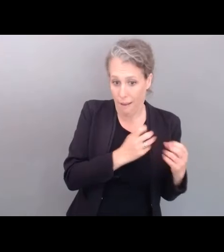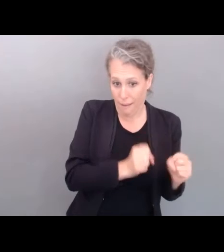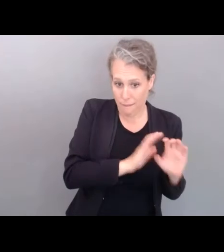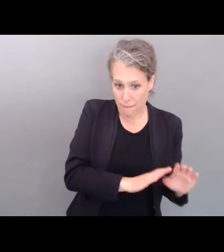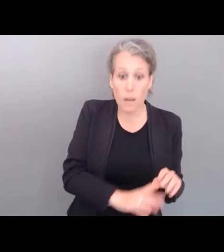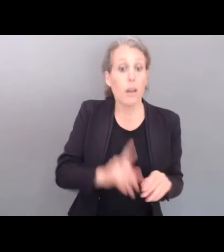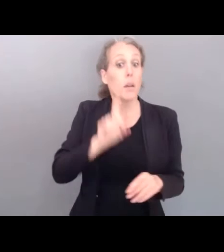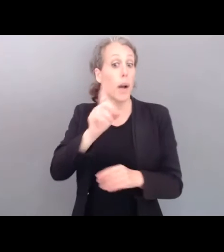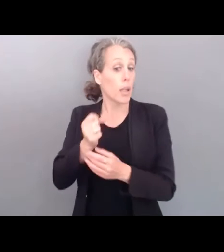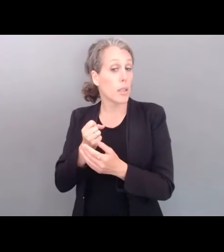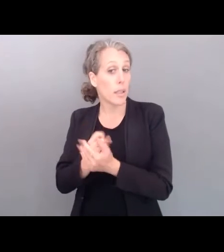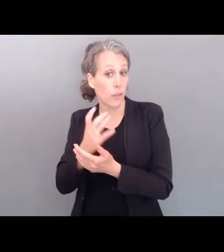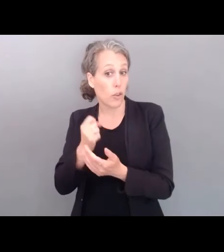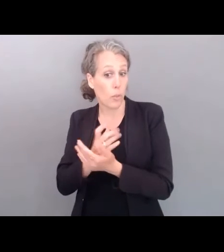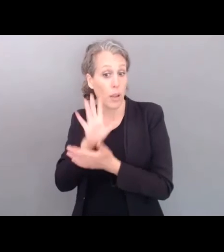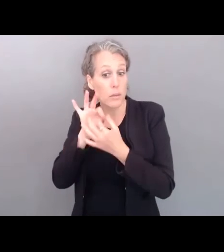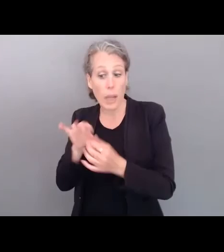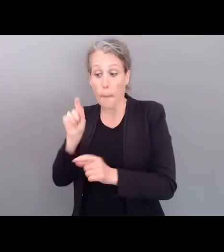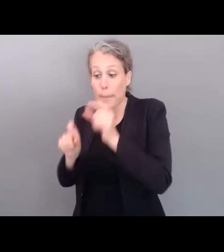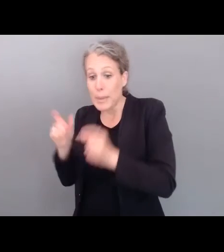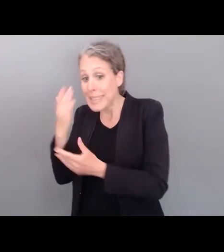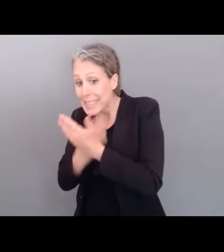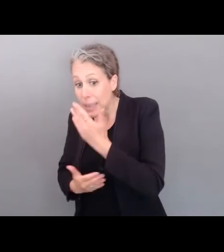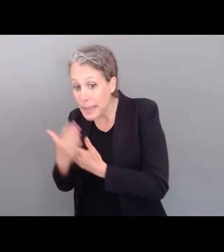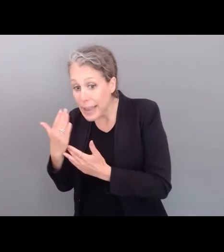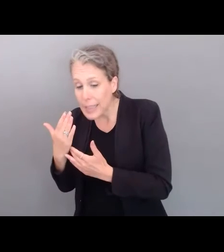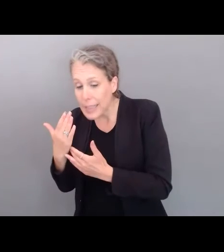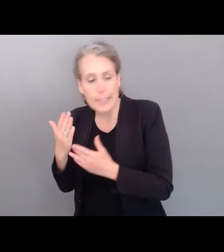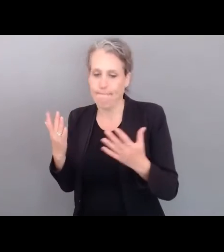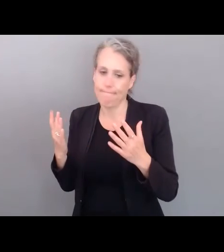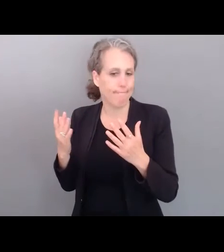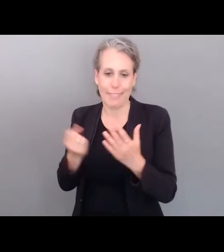publica regularmente los datos sobre las personas contratadas con mortalidad en COVID-19 pero no existe tal